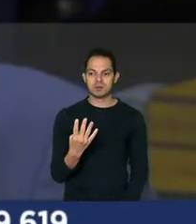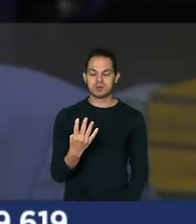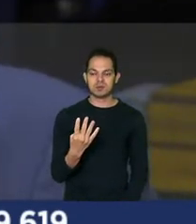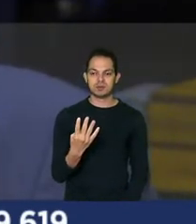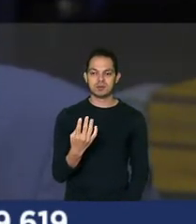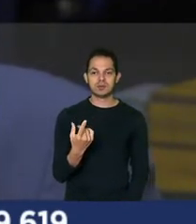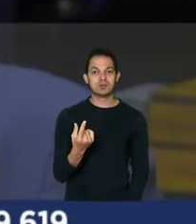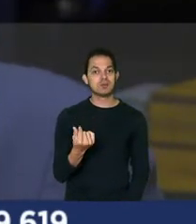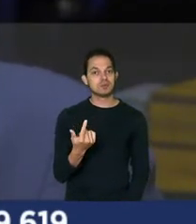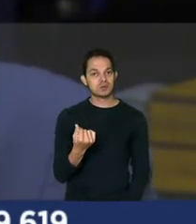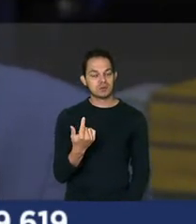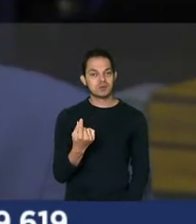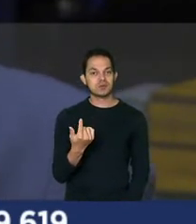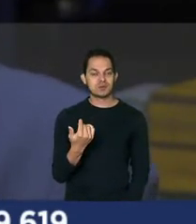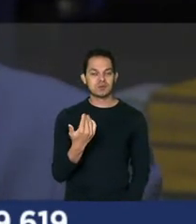CORRESPONDER A APROXIMADAMENTE